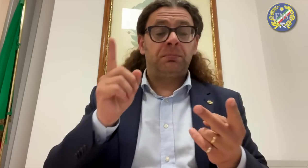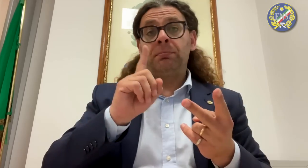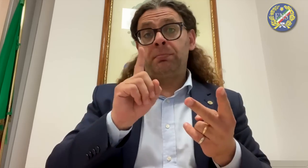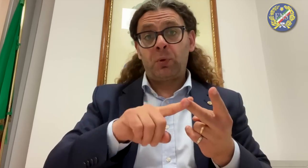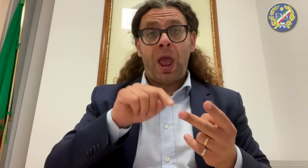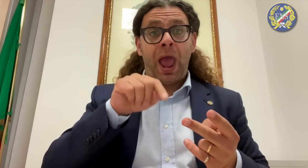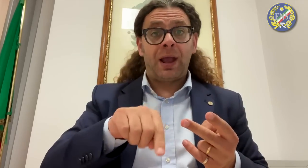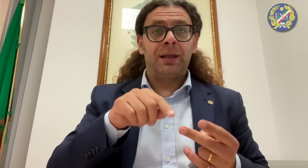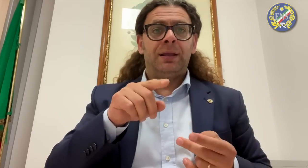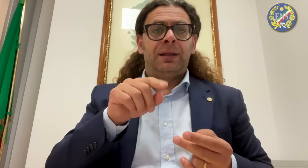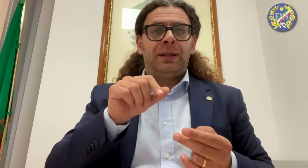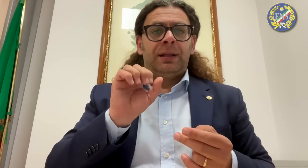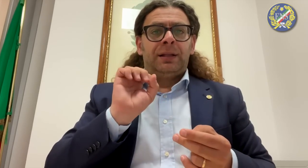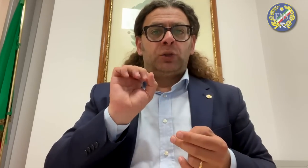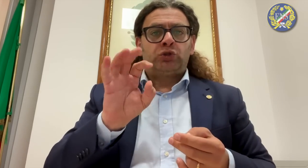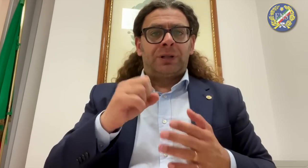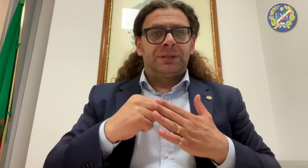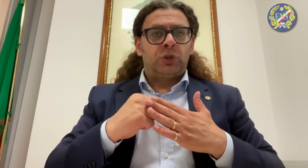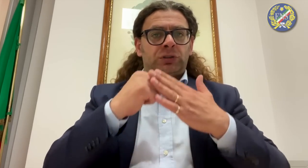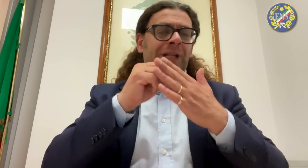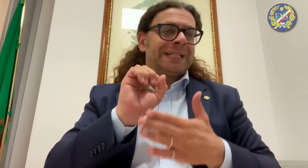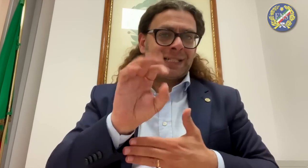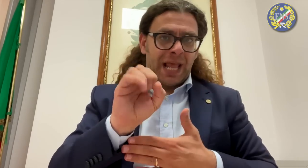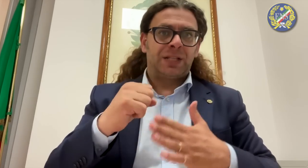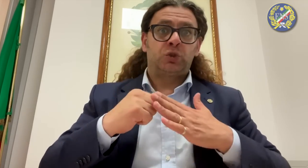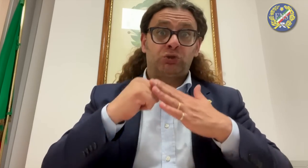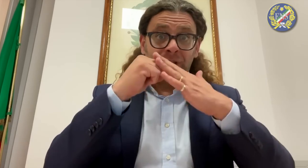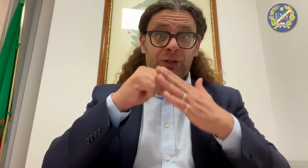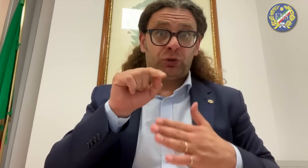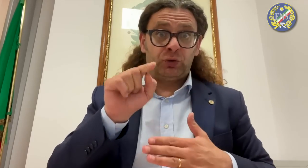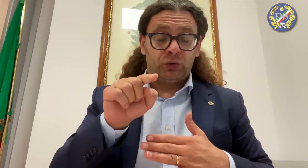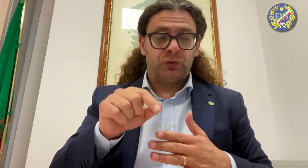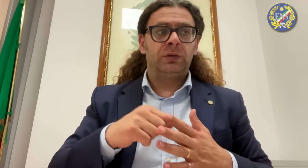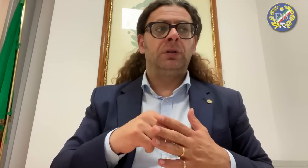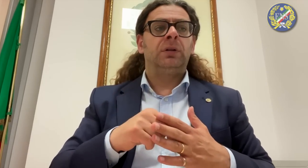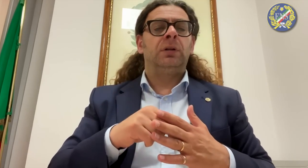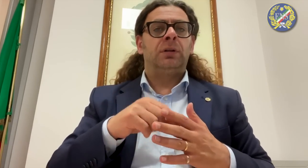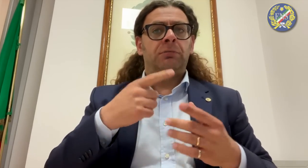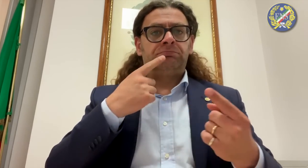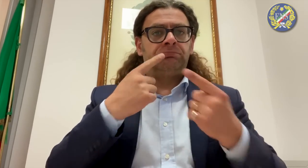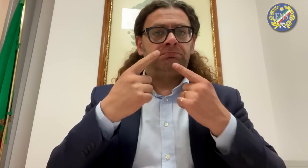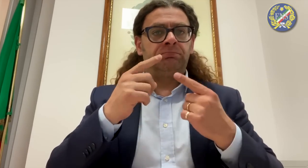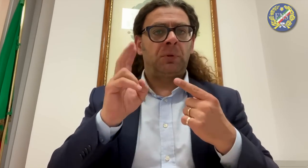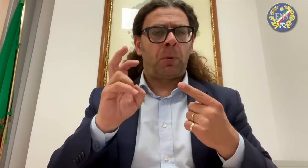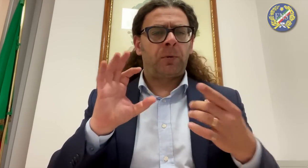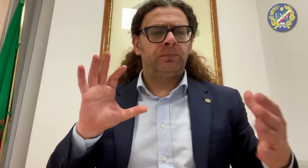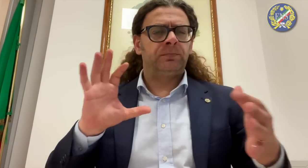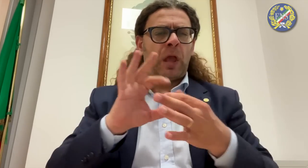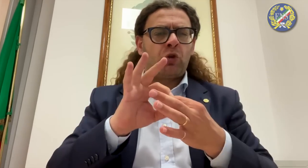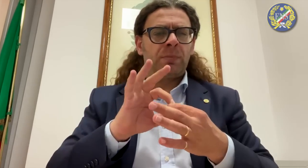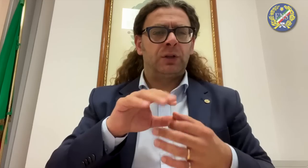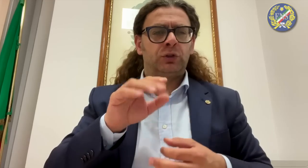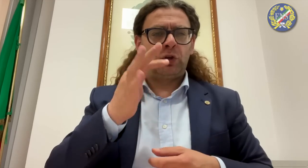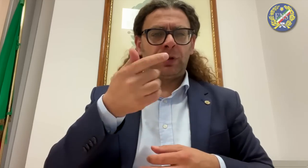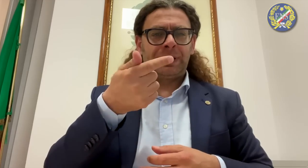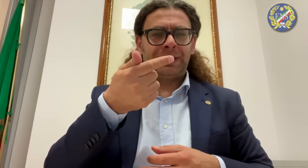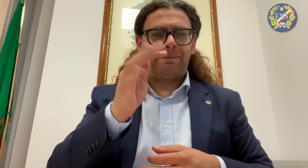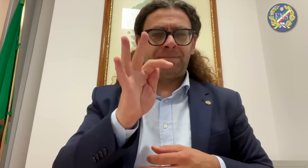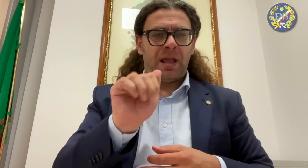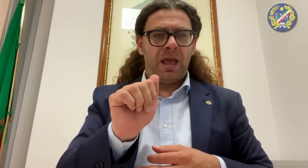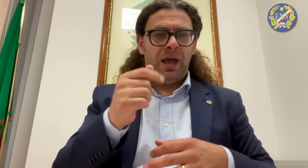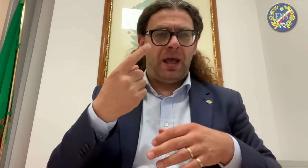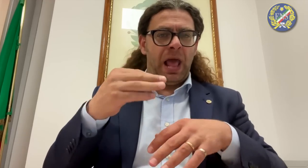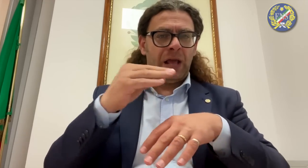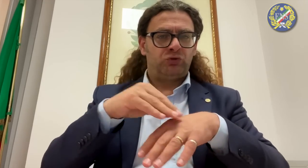Abbiamo parlato diffusamente di questo, nonché del tema degli insegnanti di sostegno, facendo in particolare riferimento ai TFA, ossia ai percorsi formativi per